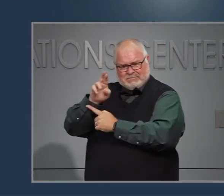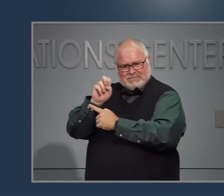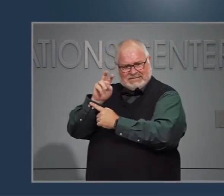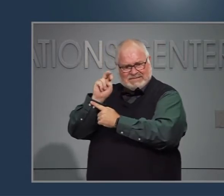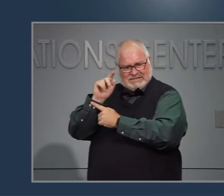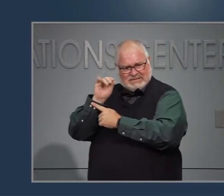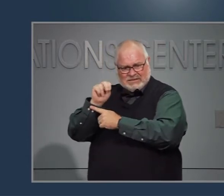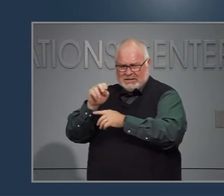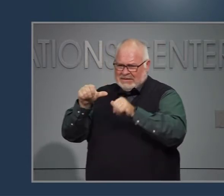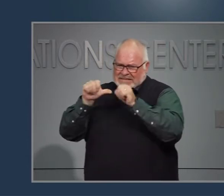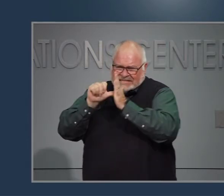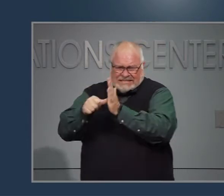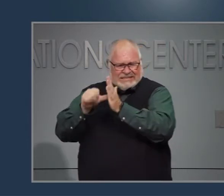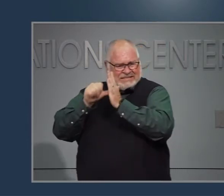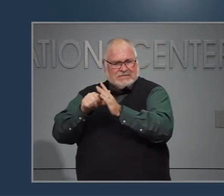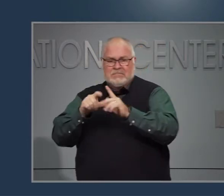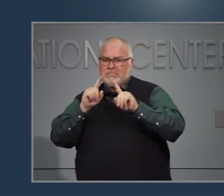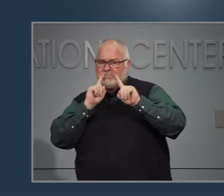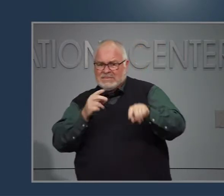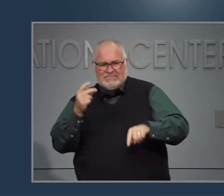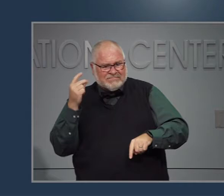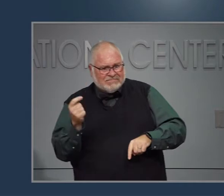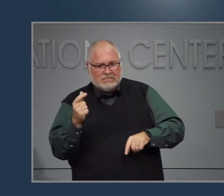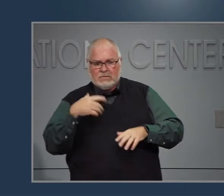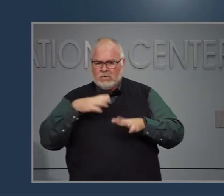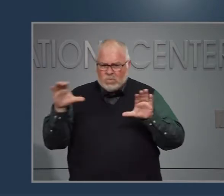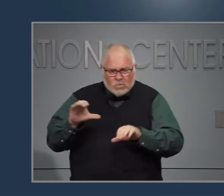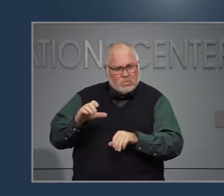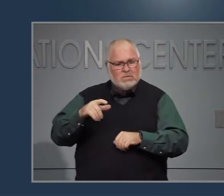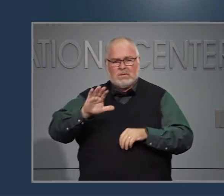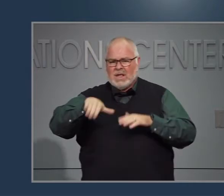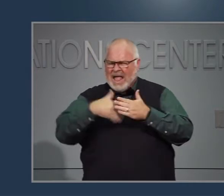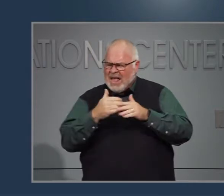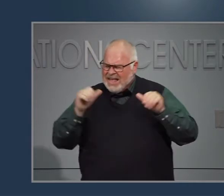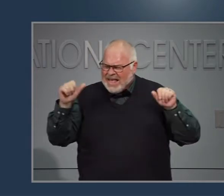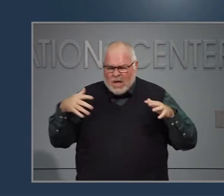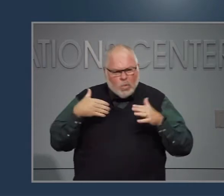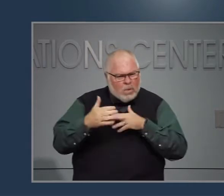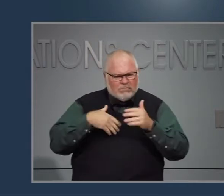estas respuesta. Deseamos hacer todo lo posible para mantener como si fuera de los asilos